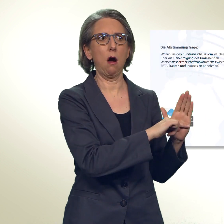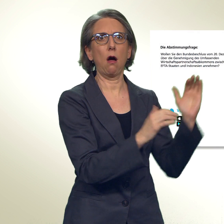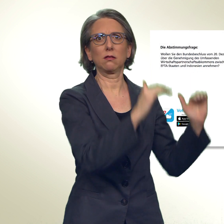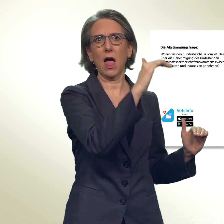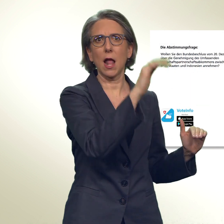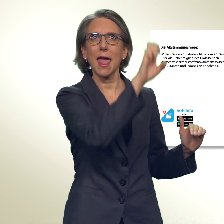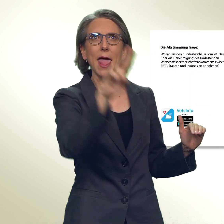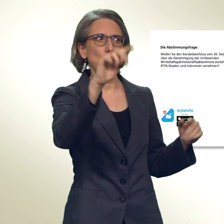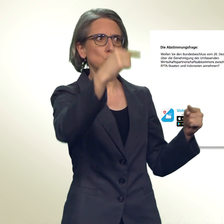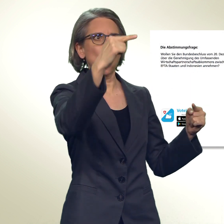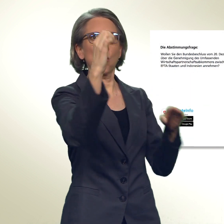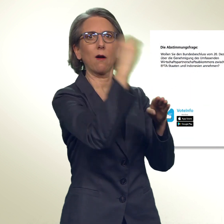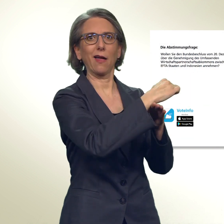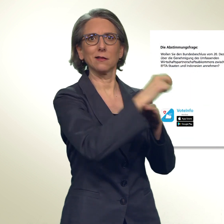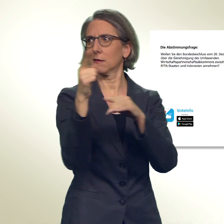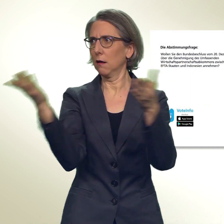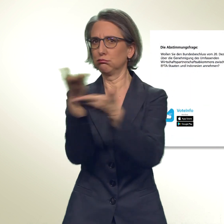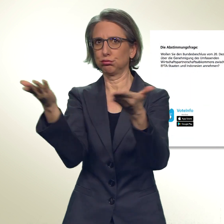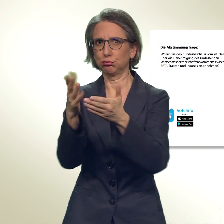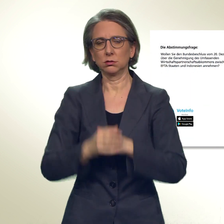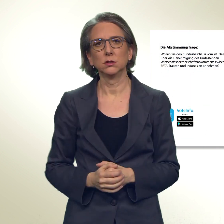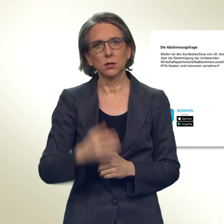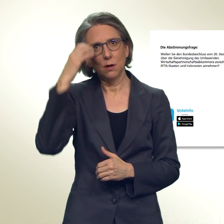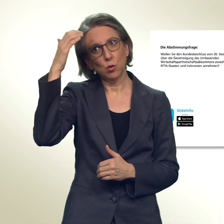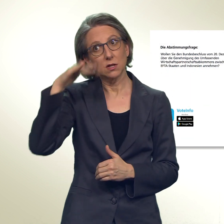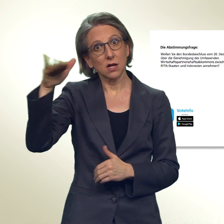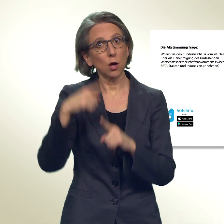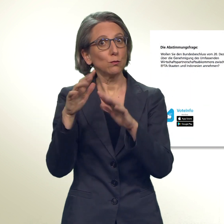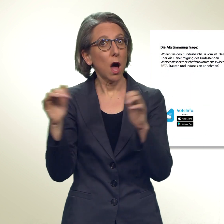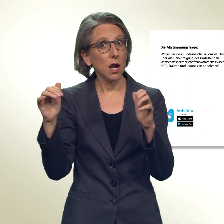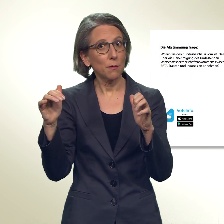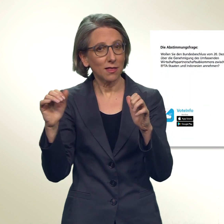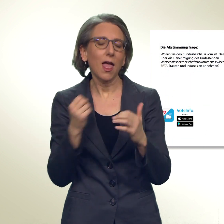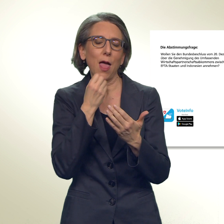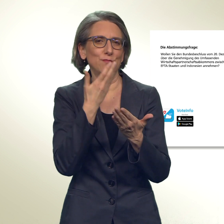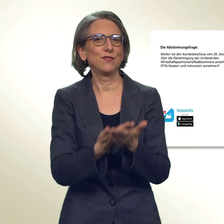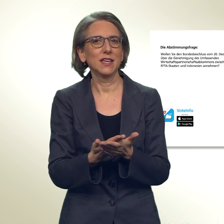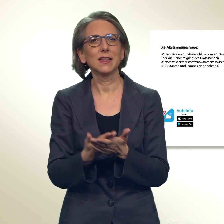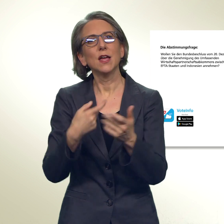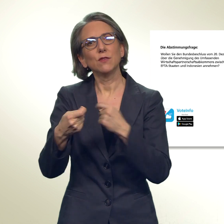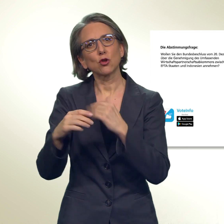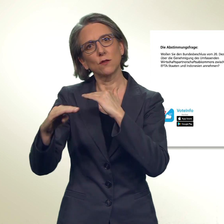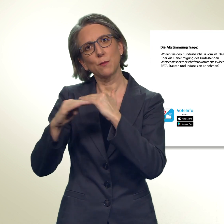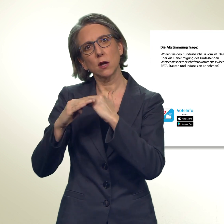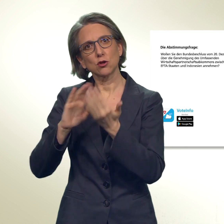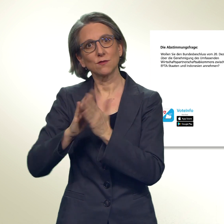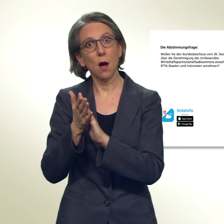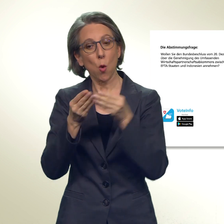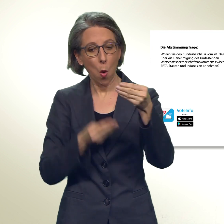Aus diesen Gründen empfehlen Bundesrat und Parlament, dem Wirtschaftspartnerschaftsabkommen mit Indonesien zuzustimmen.